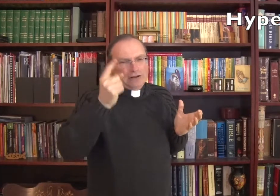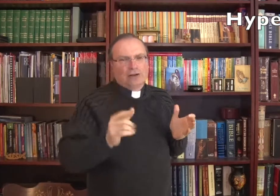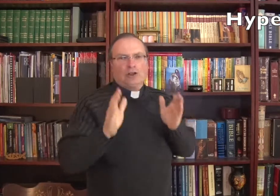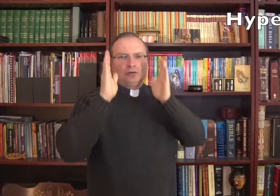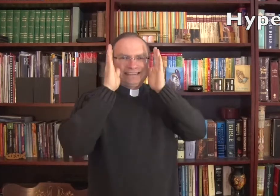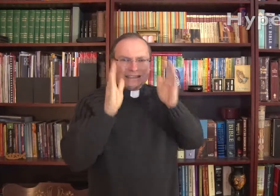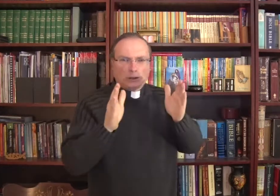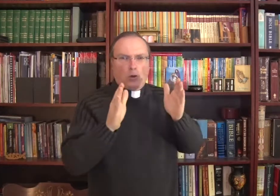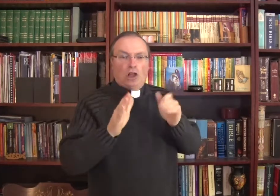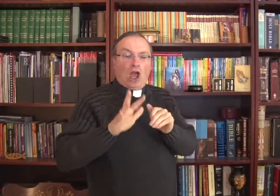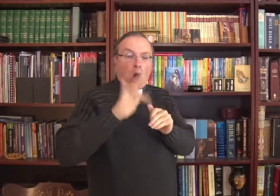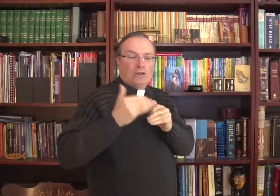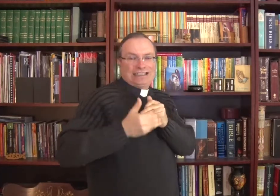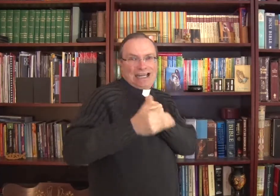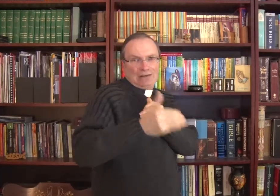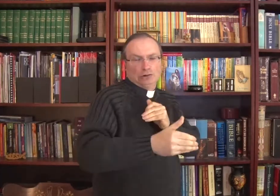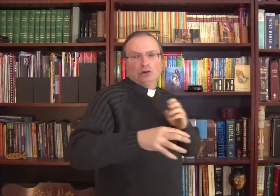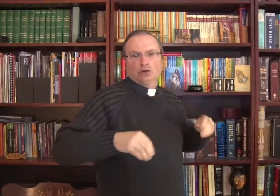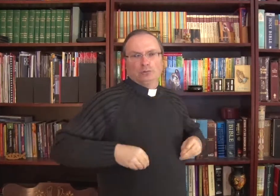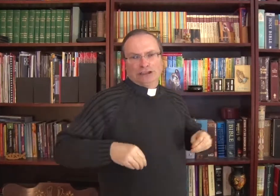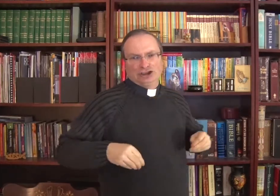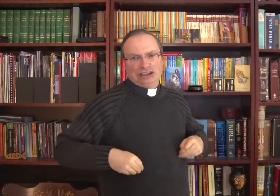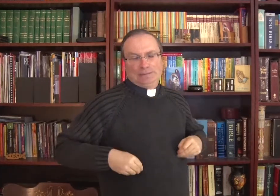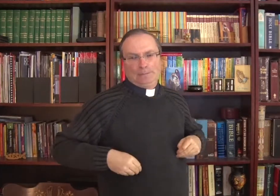le sérieux de la conséquence du péché.